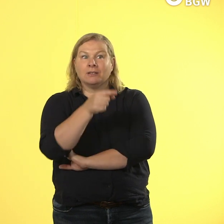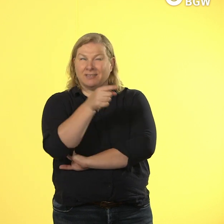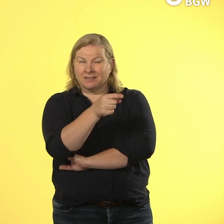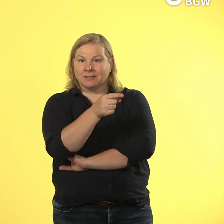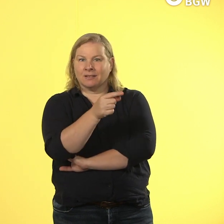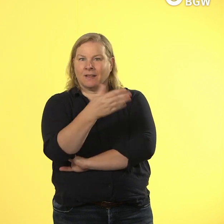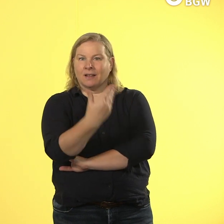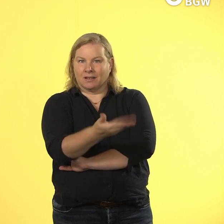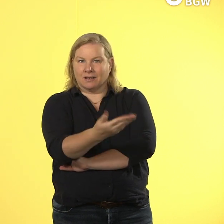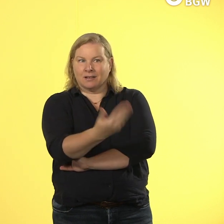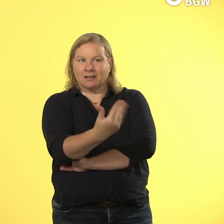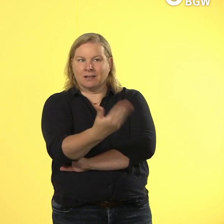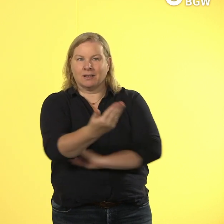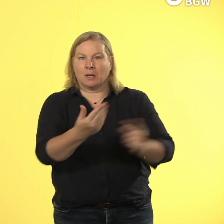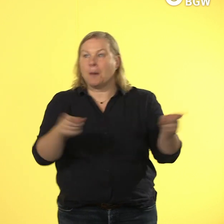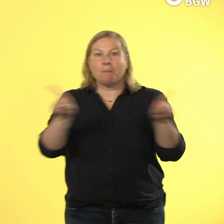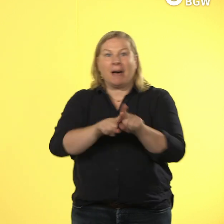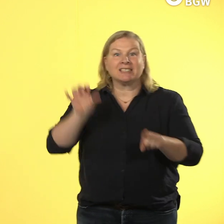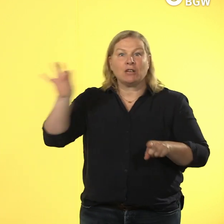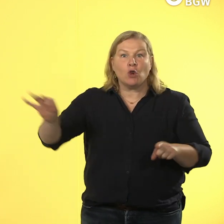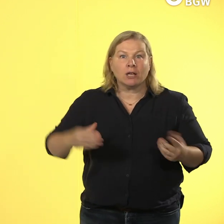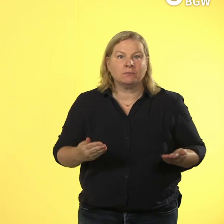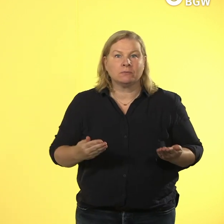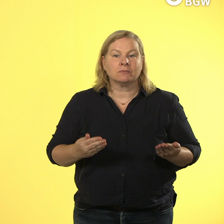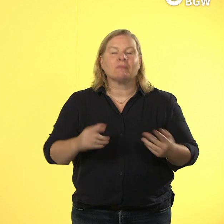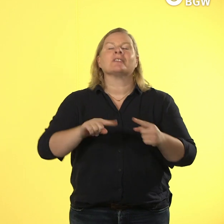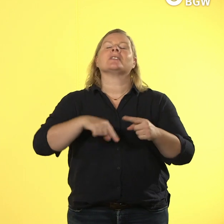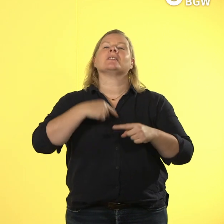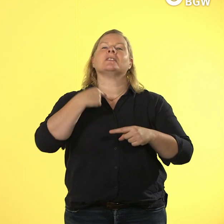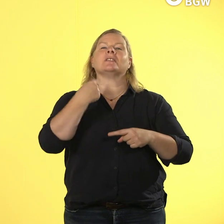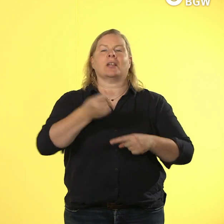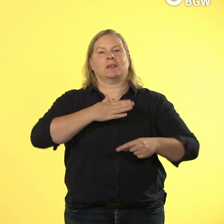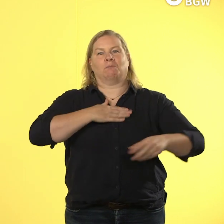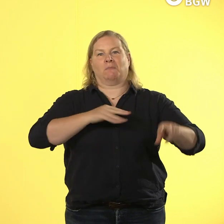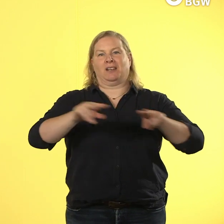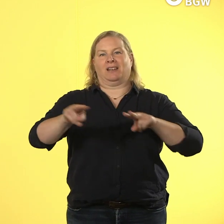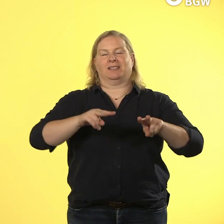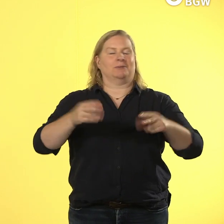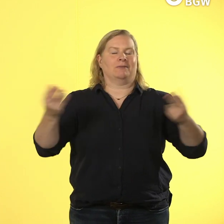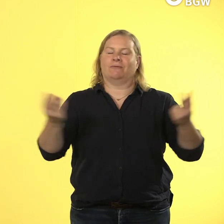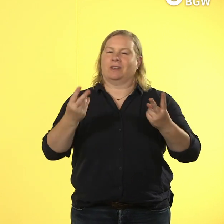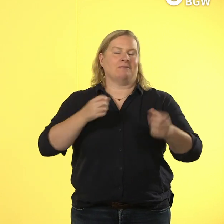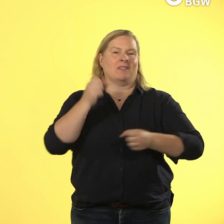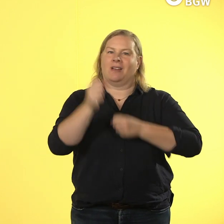dann passiert etwas, das ist fast schon Automatismus: "Das kann der gerne mal versuchen" oder "Das kann er gerne mal